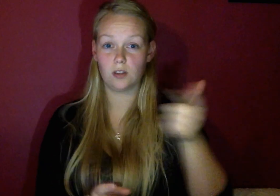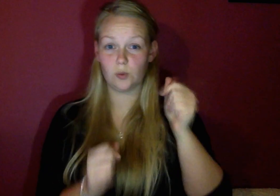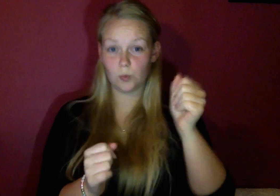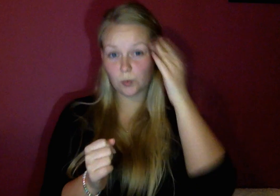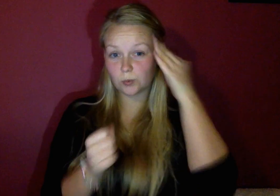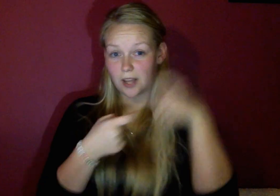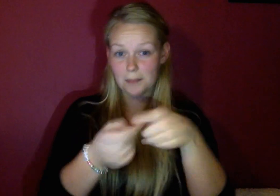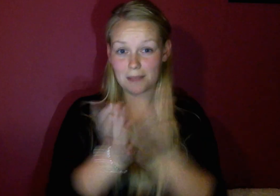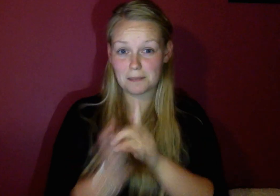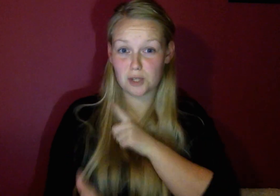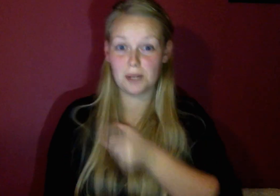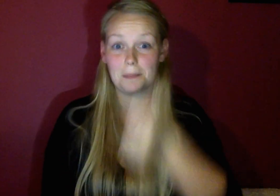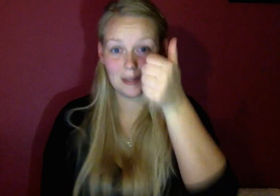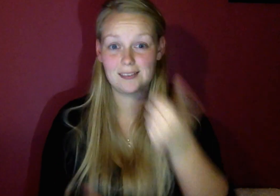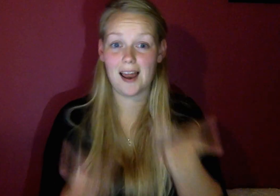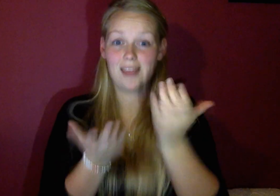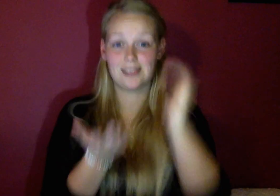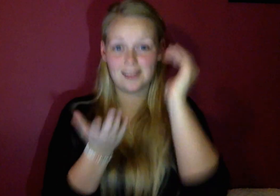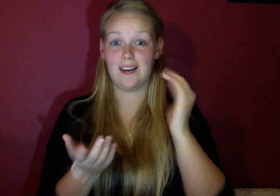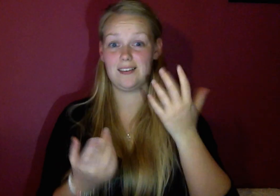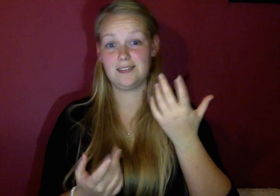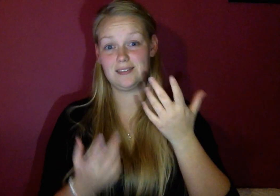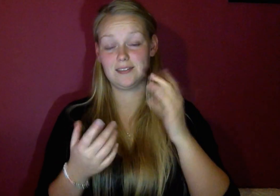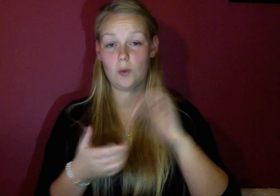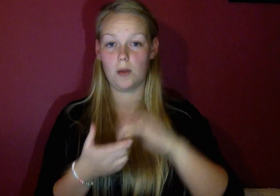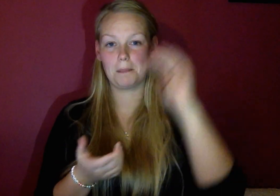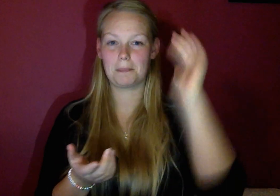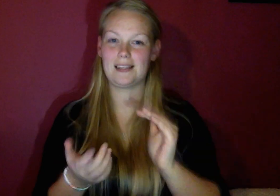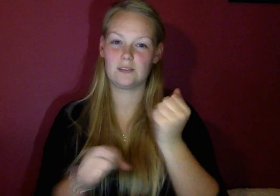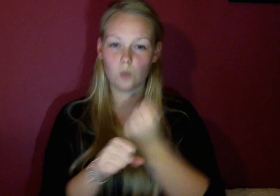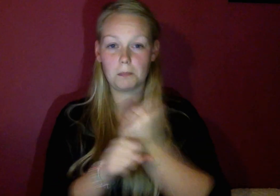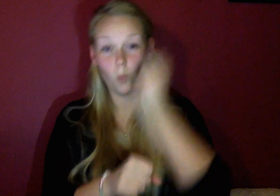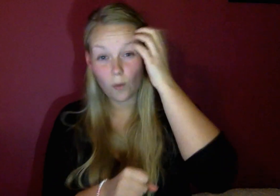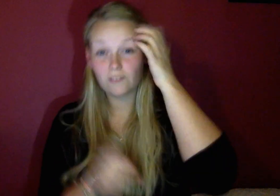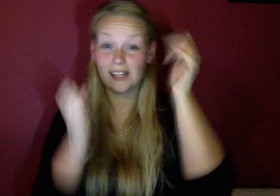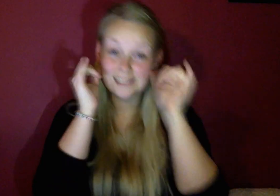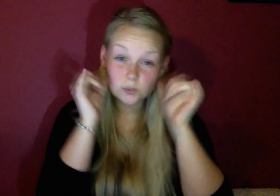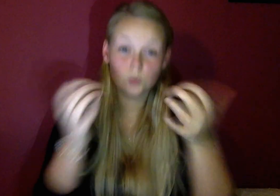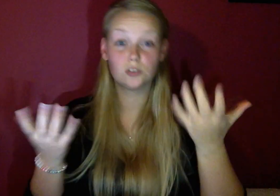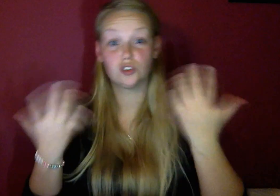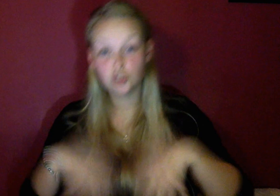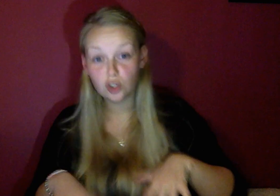Så att de skulle kunna hänga med så mycket bättre, mycket lättare och det ger mindre huvudvärk, tinnitus,